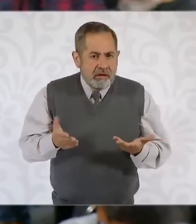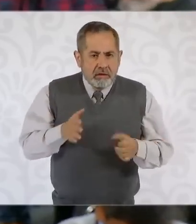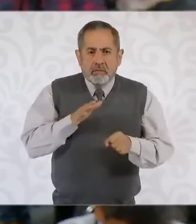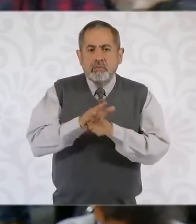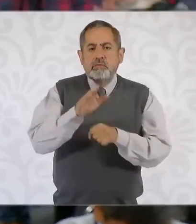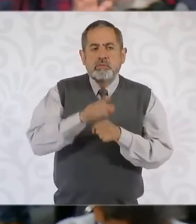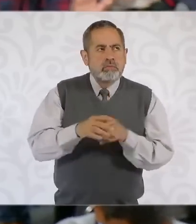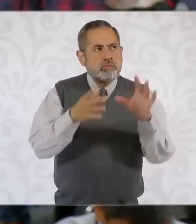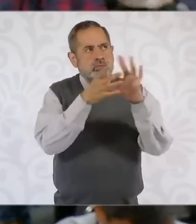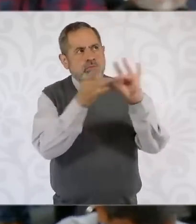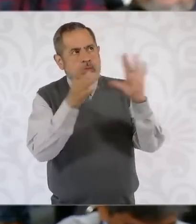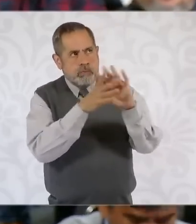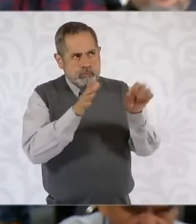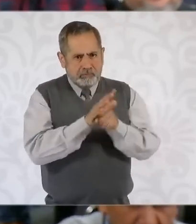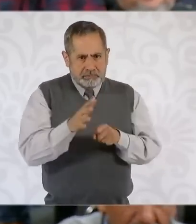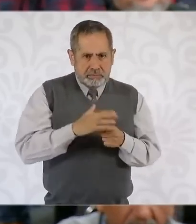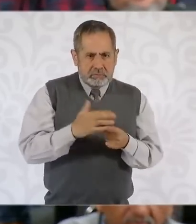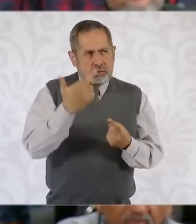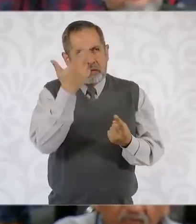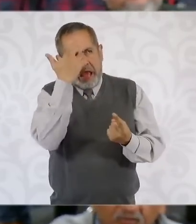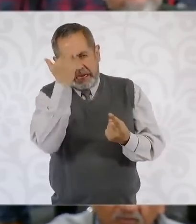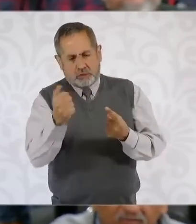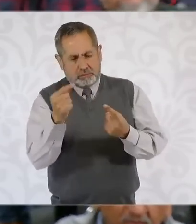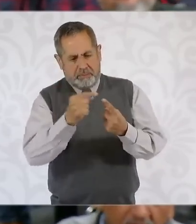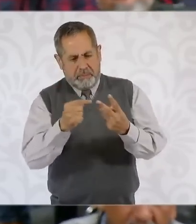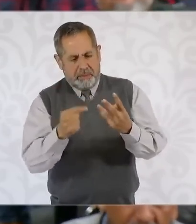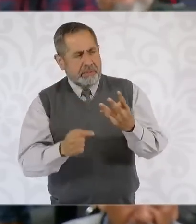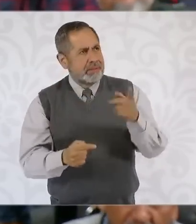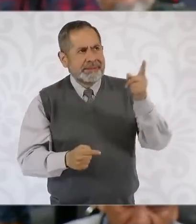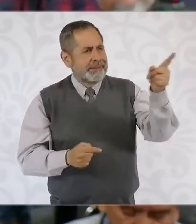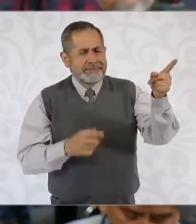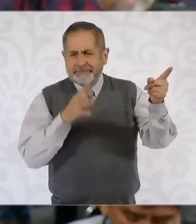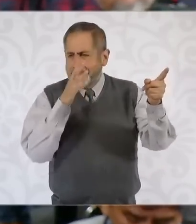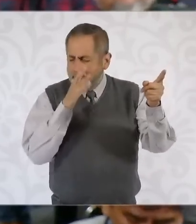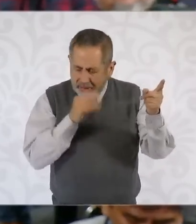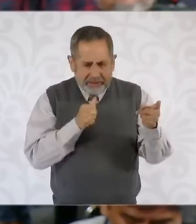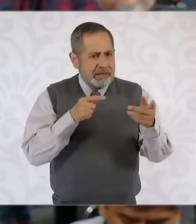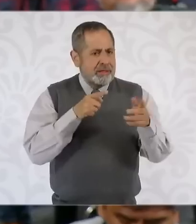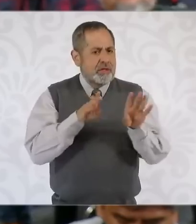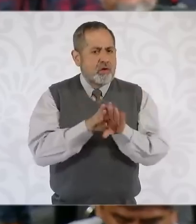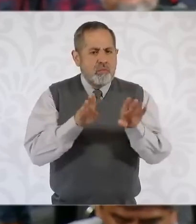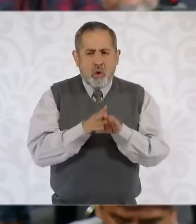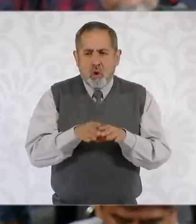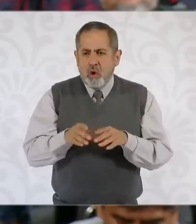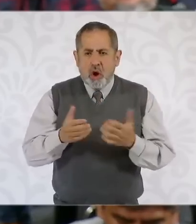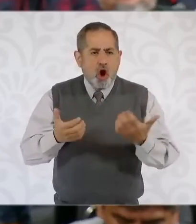presidente Trump de la imposibilidad de que pueda darse esta guerra comercial con el incremento de